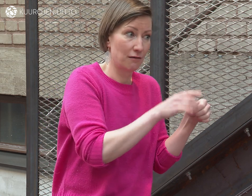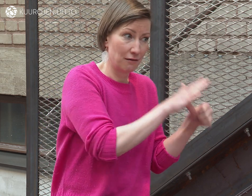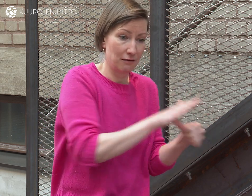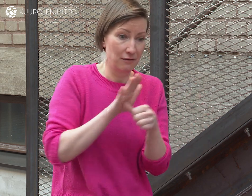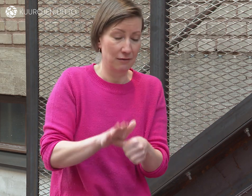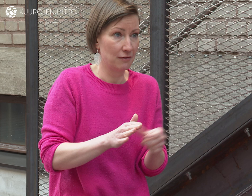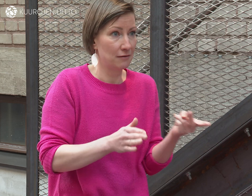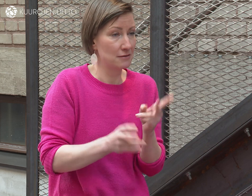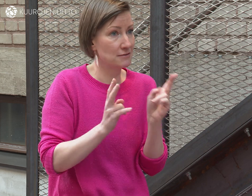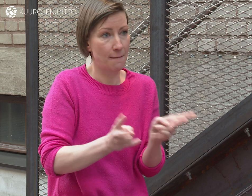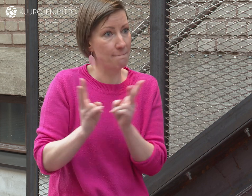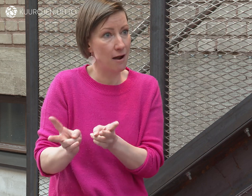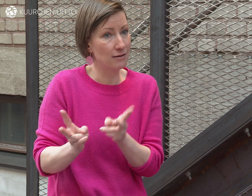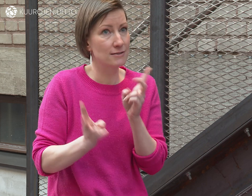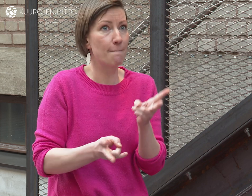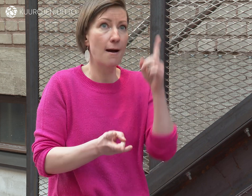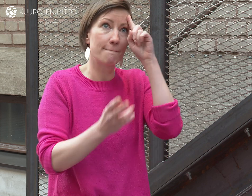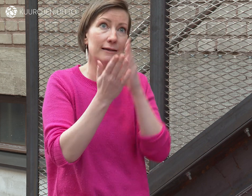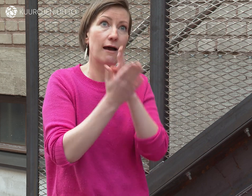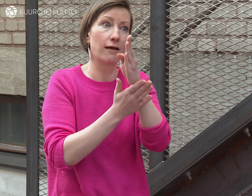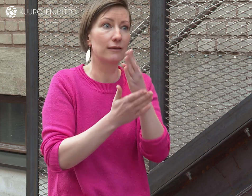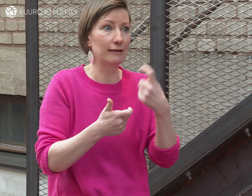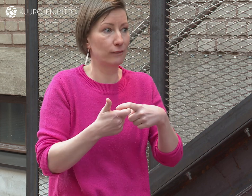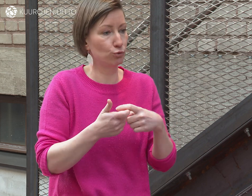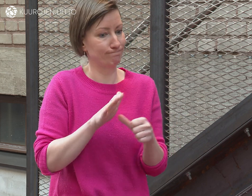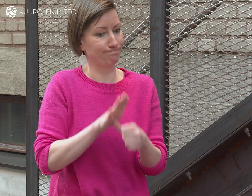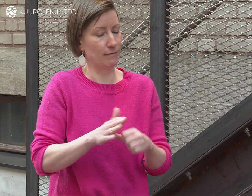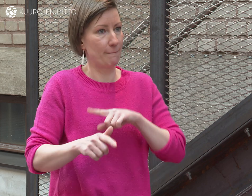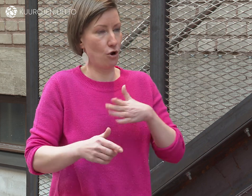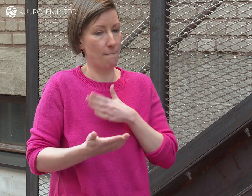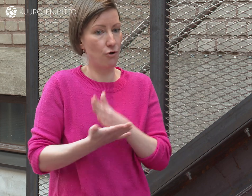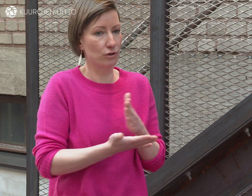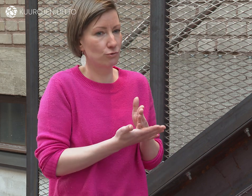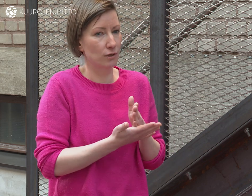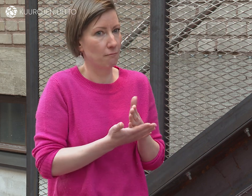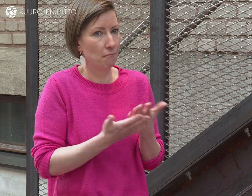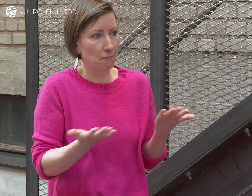Syrjintää on harrastettu samoin periaattein, näissä on syrjitty kuurojen oikeuksia.